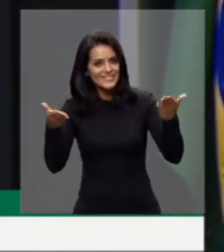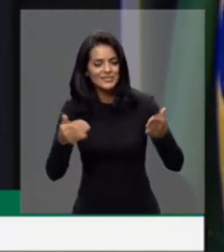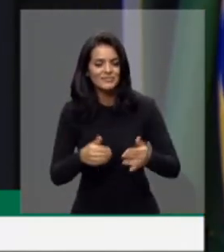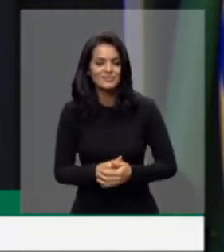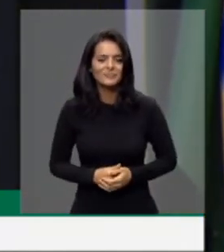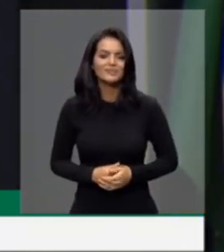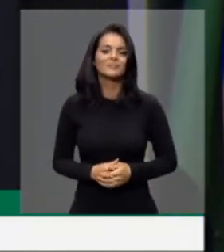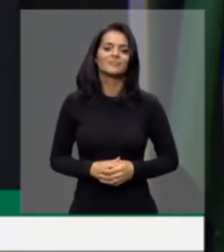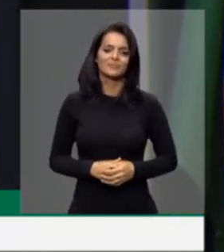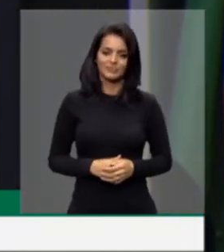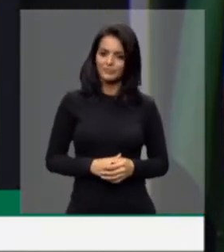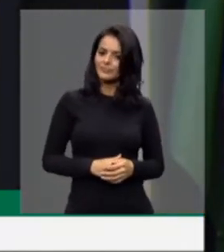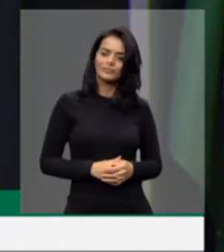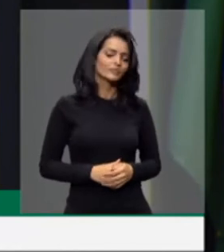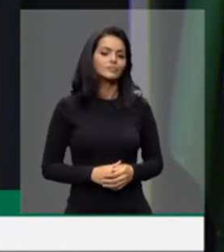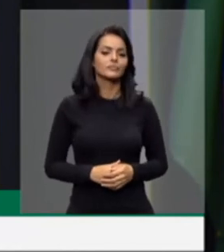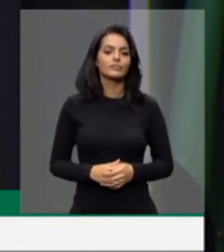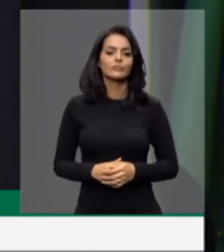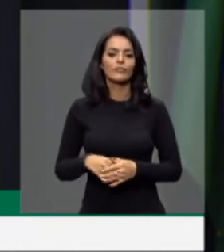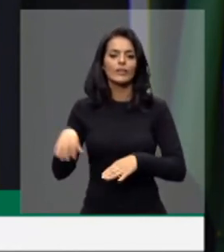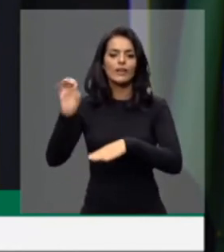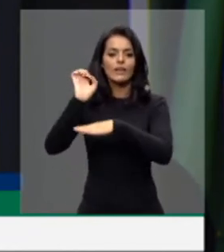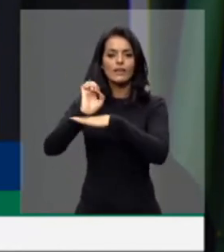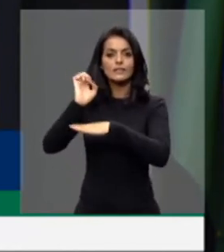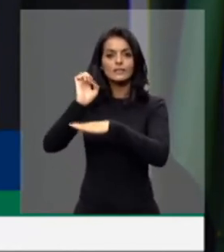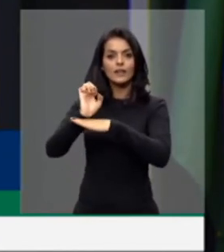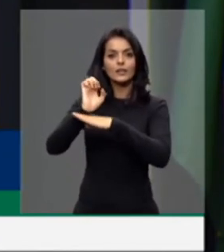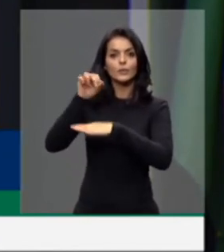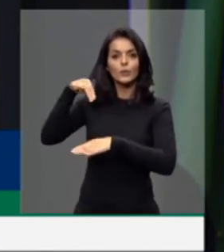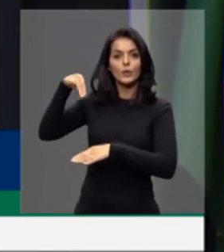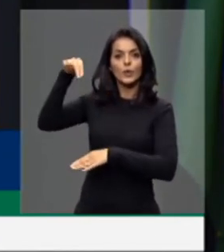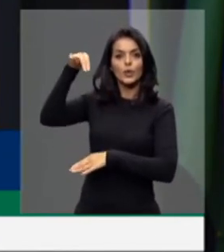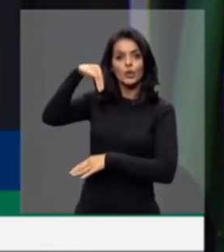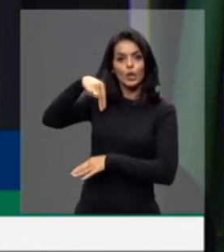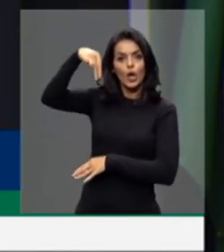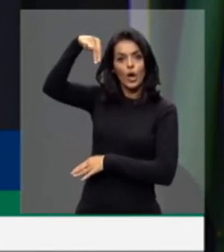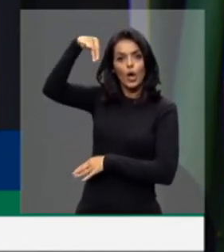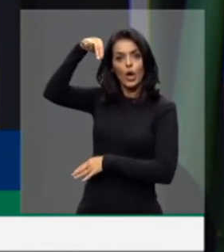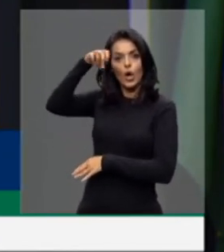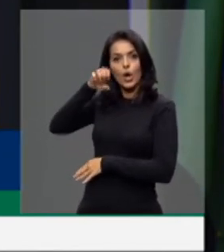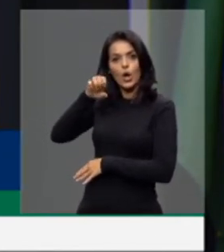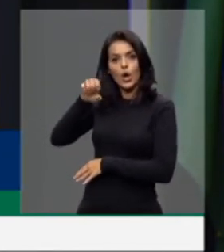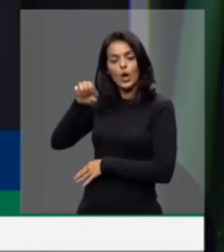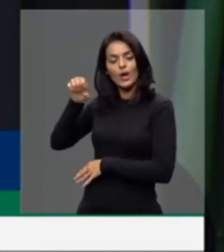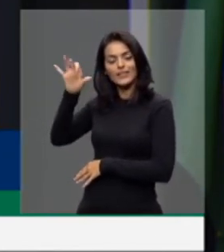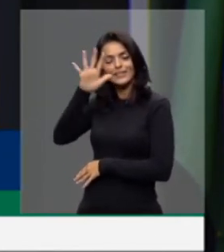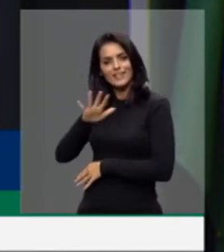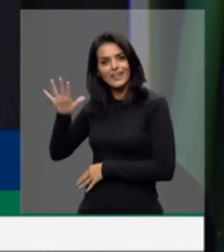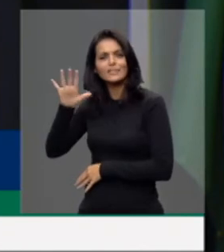APRESENTAR O PARECER. [DEP. LÉO MORAES]: ESSE MOMENTO ESPECIAL, IMPORTANTE PARA O BRASIL, SOBRETUDO TAMBÉM OS ESTADOS